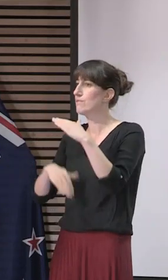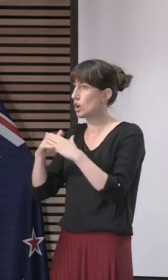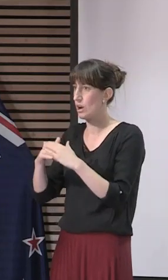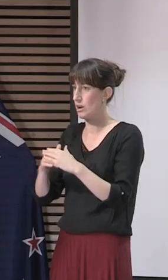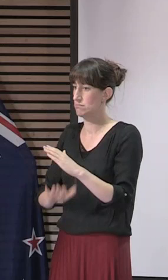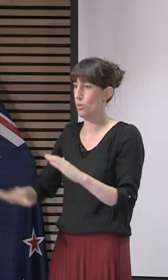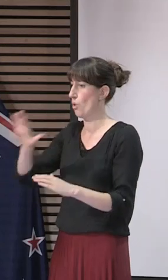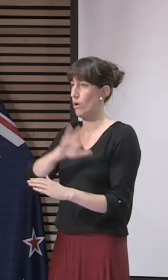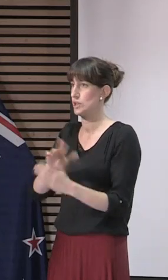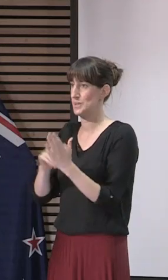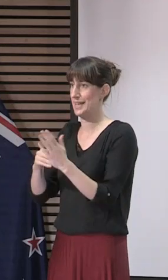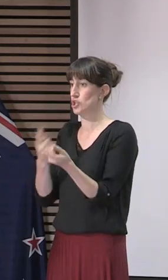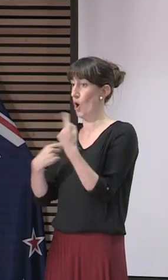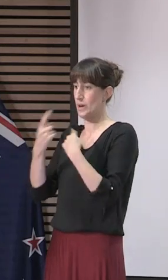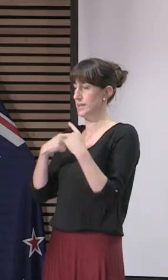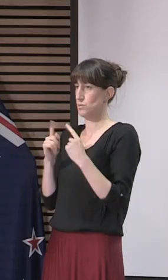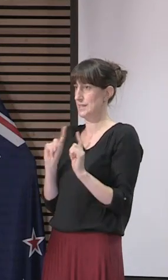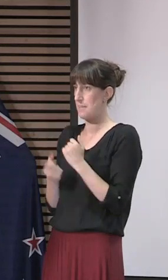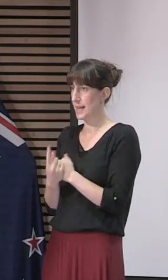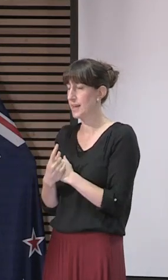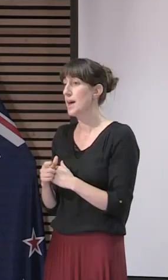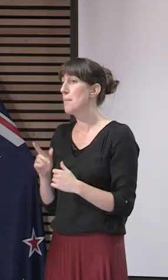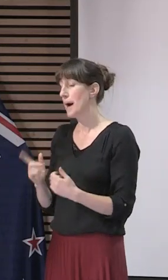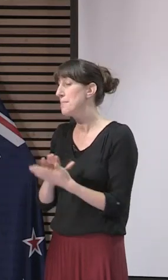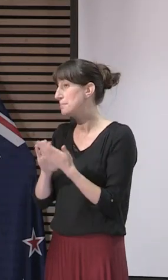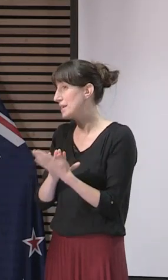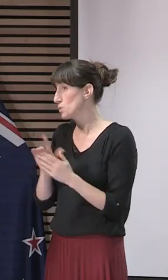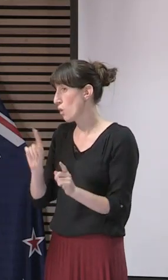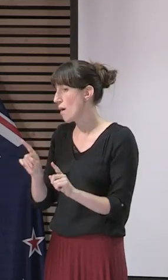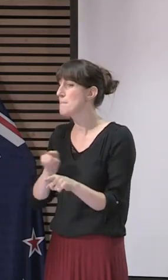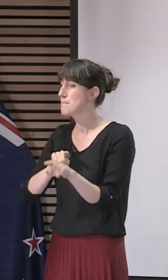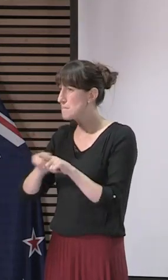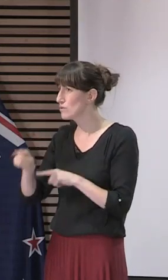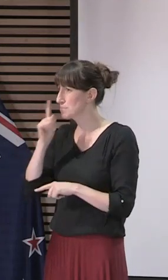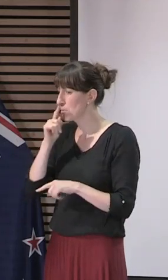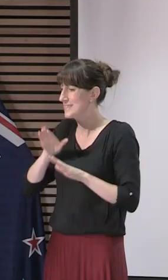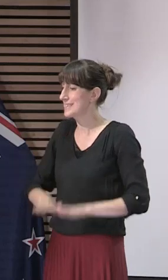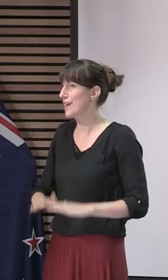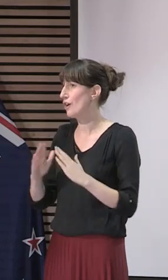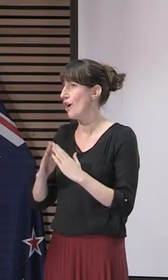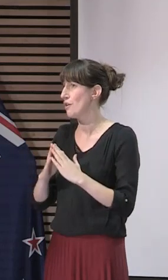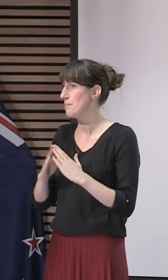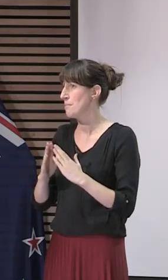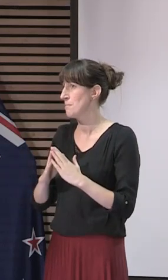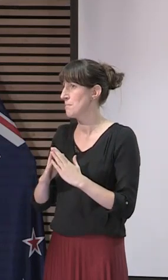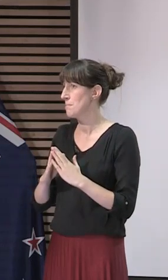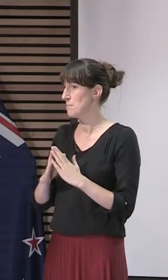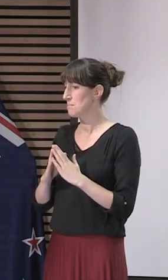Engari, kia maumahara ki taua ahuatanga i korerotia e maatau mai i te 37% o nga ratonga ako